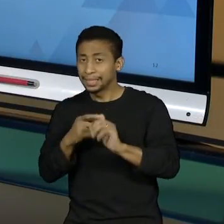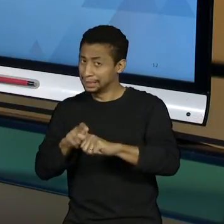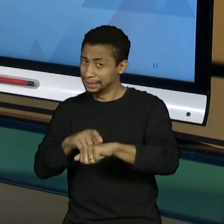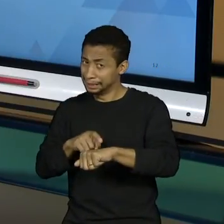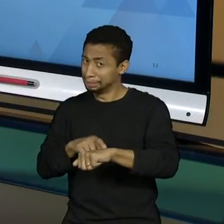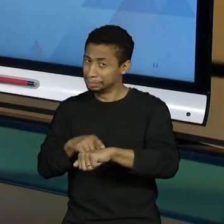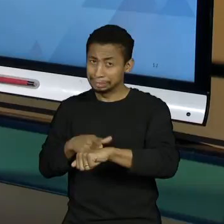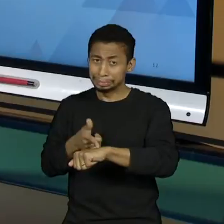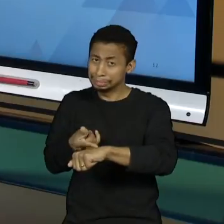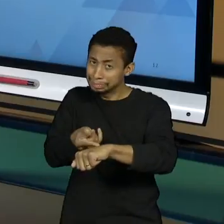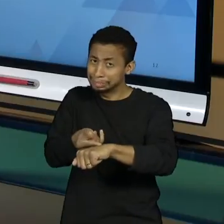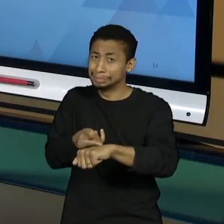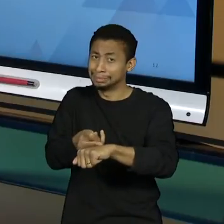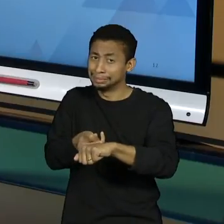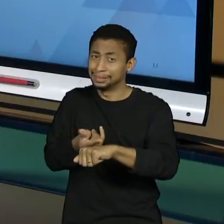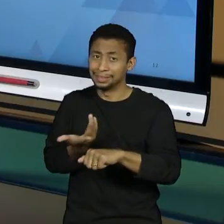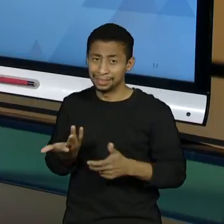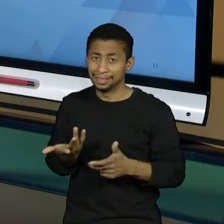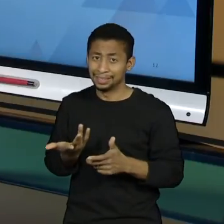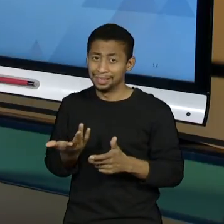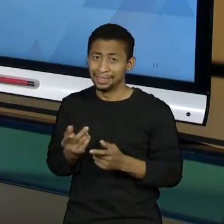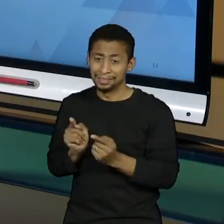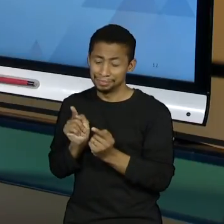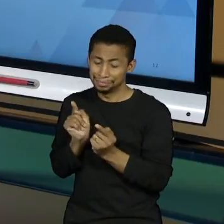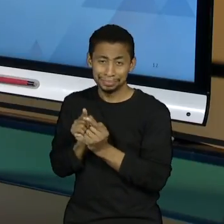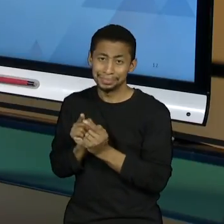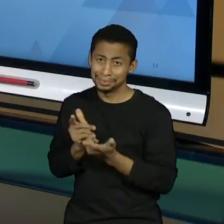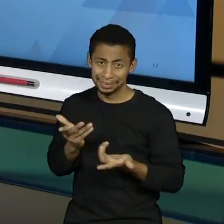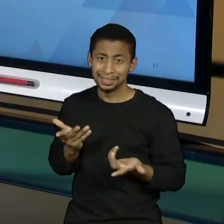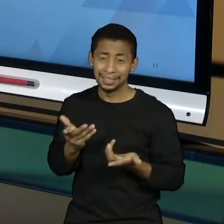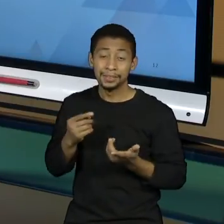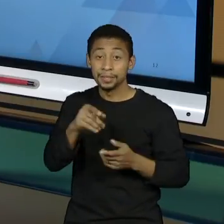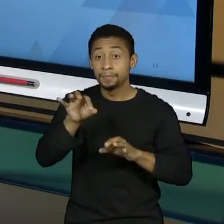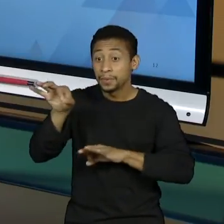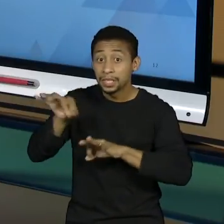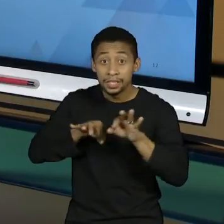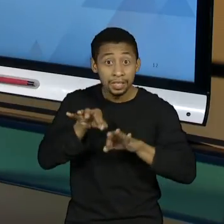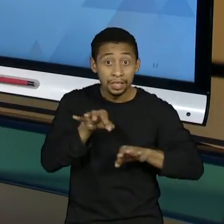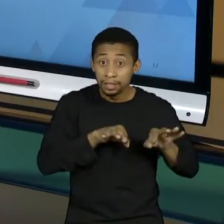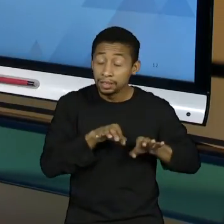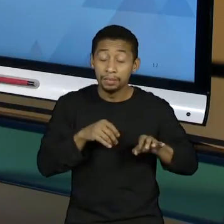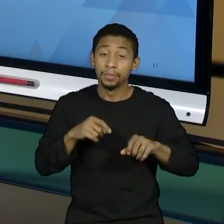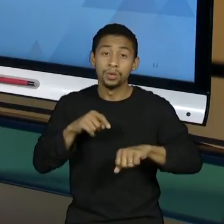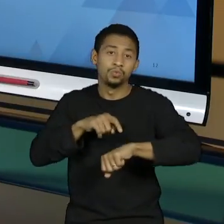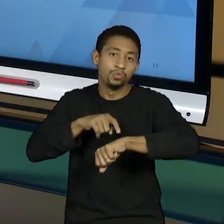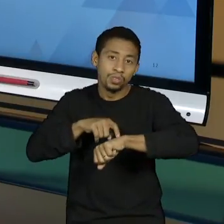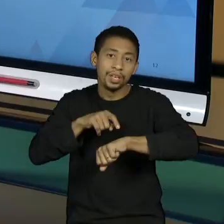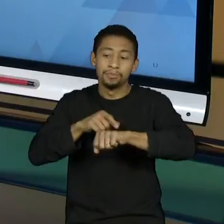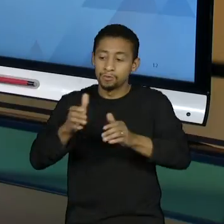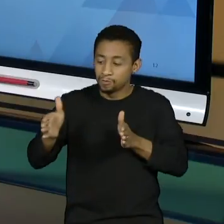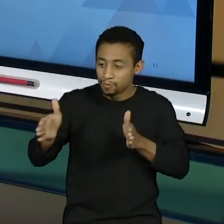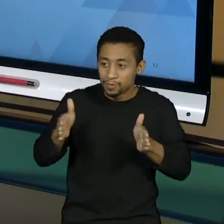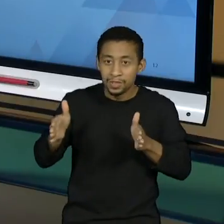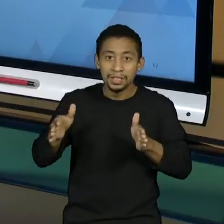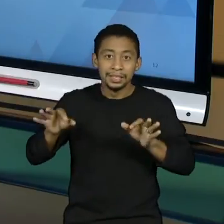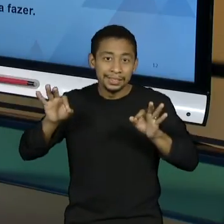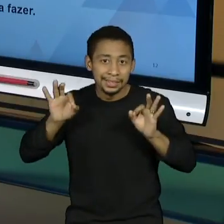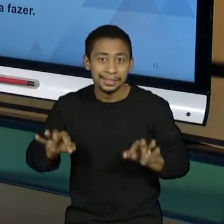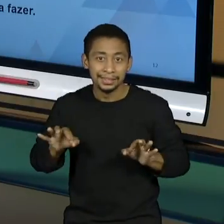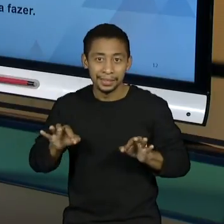QUE FAZER? VOCÊ TEM QUE SABER COMO PLANEJAR O SEU DESENVOLVIMENTO PARA QUE, NAQUELE TEMPO, VOCÊ FAÇA O QUE TEM QUE SER FEITO.